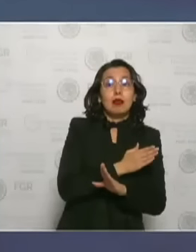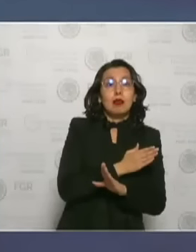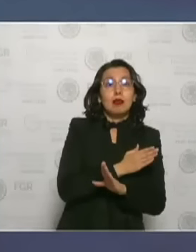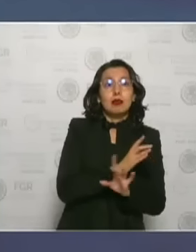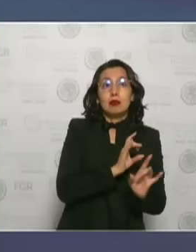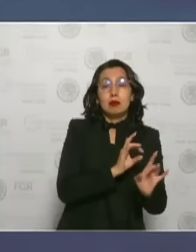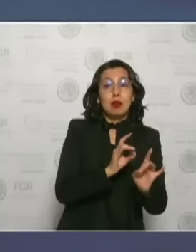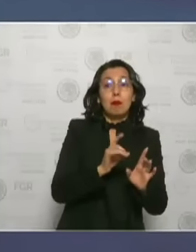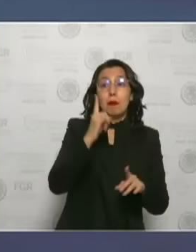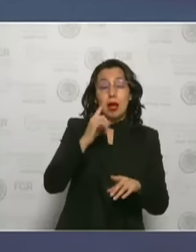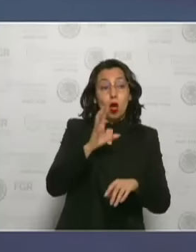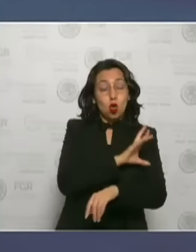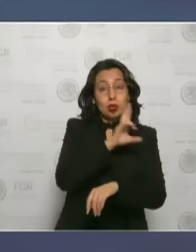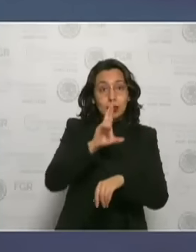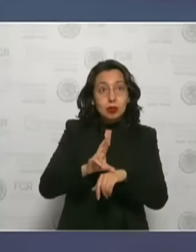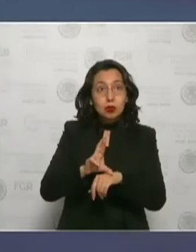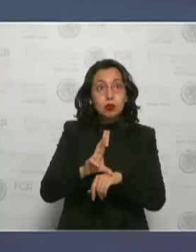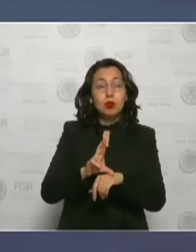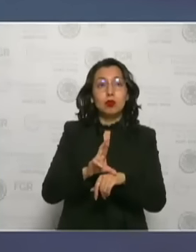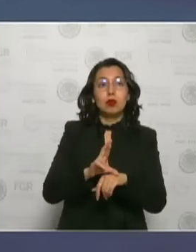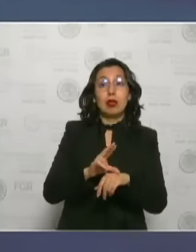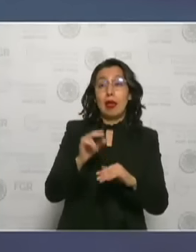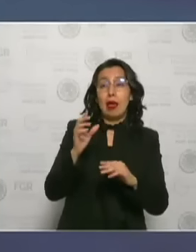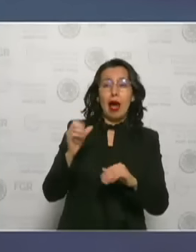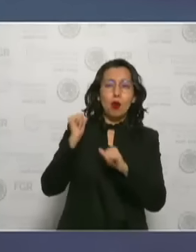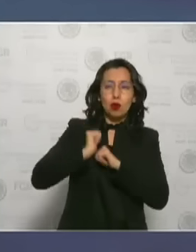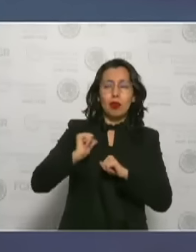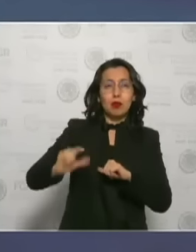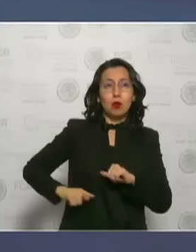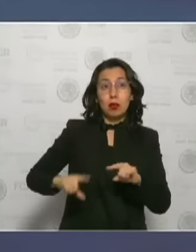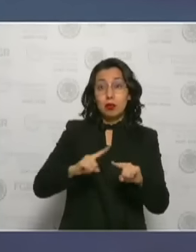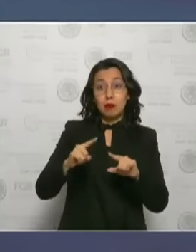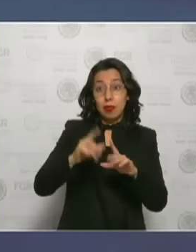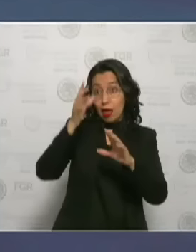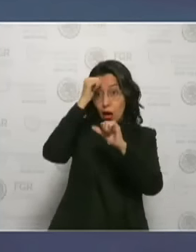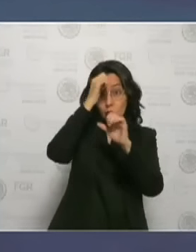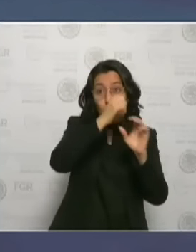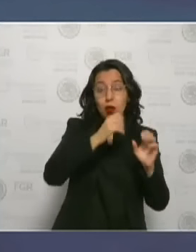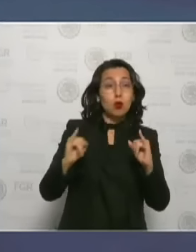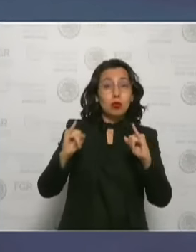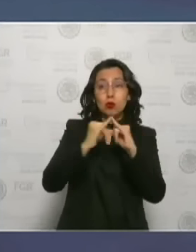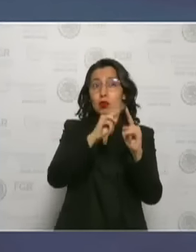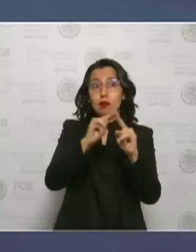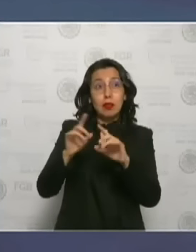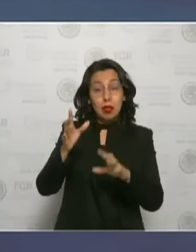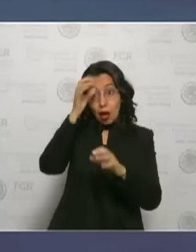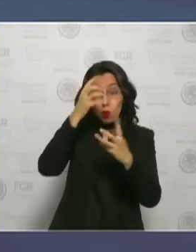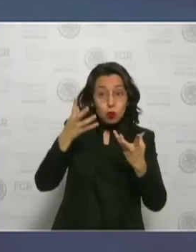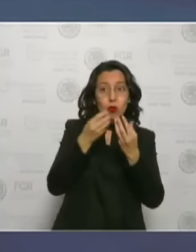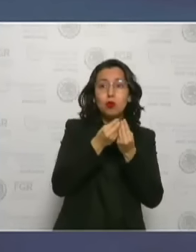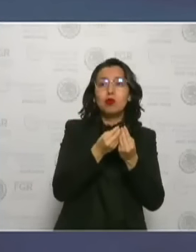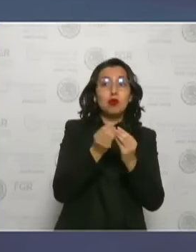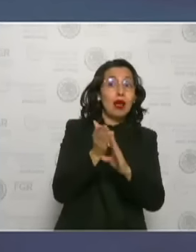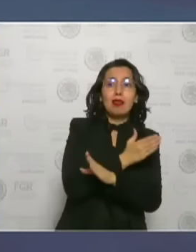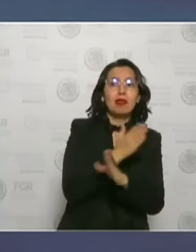coordinación entre todos los niveles de gobierno y todas las instituciones públicas, así como contar